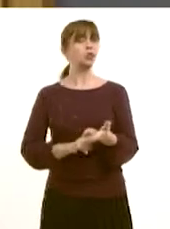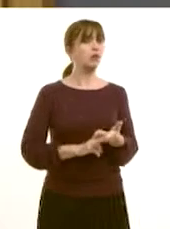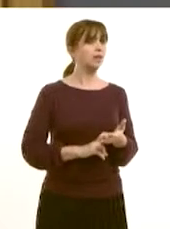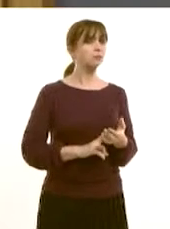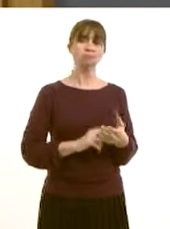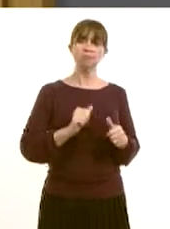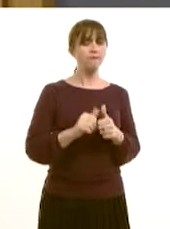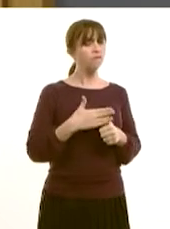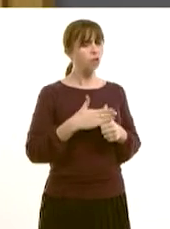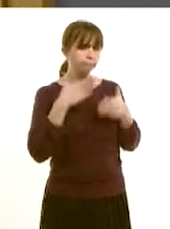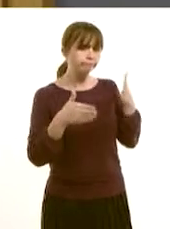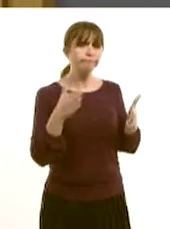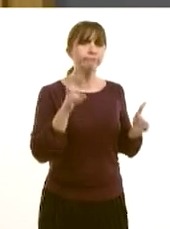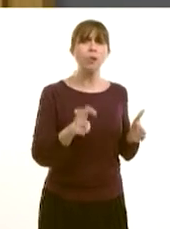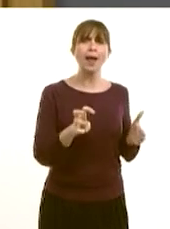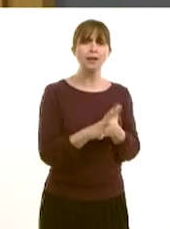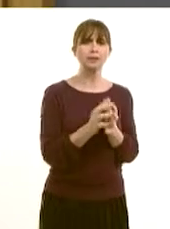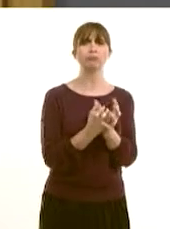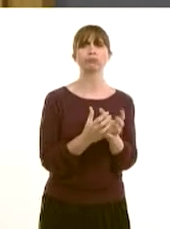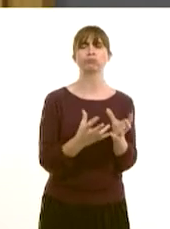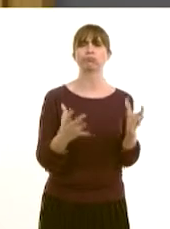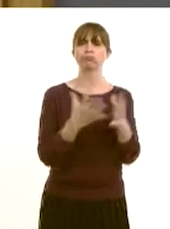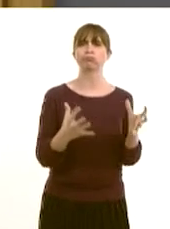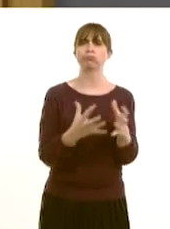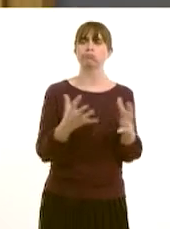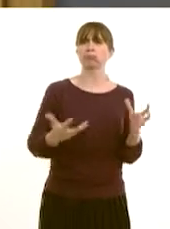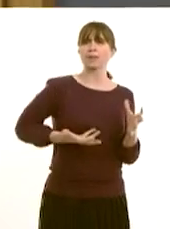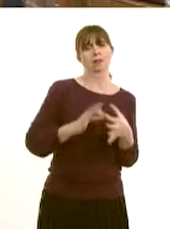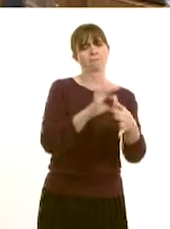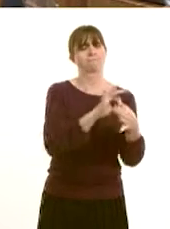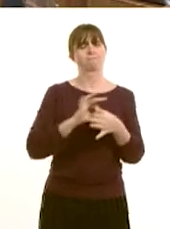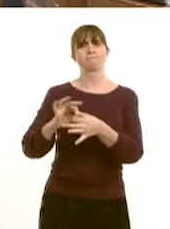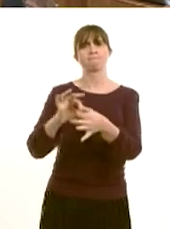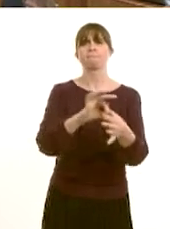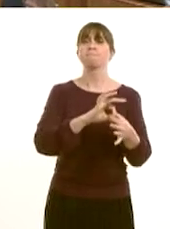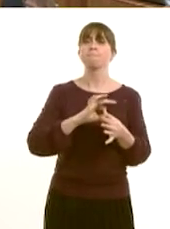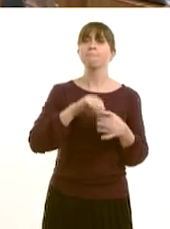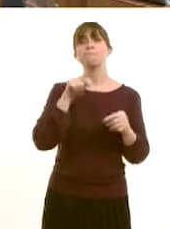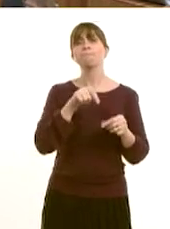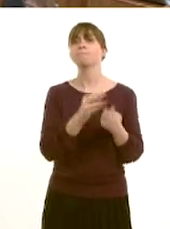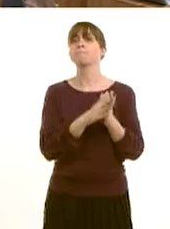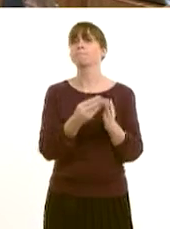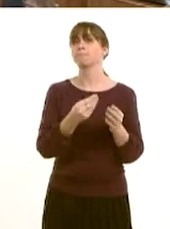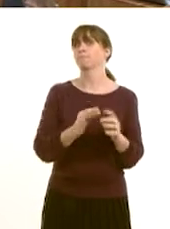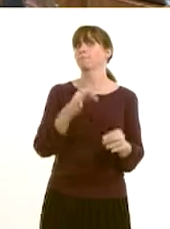gallu nhw i allforio, ac y byddaiír economi Gymreig, yn y ffordd honno, yn ennill ddwywaith? Carwyn Jones: Wel, mae hynny wedi digwydd, wrth gwrs.